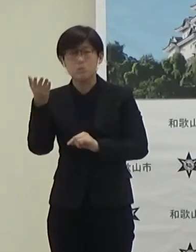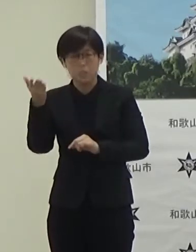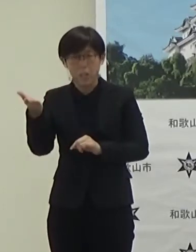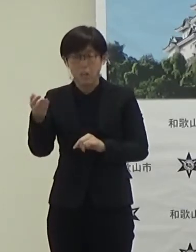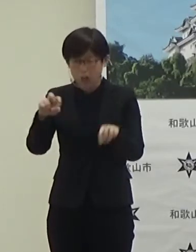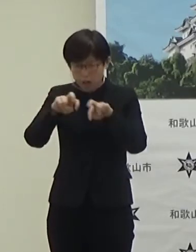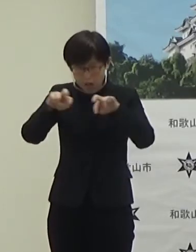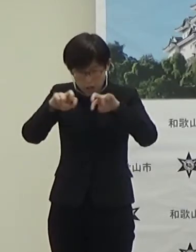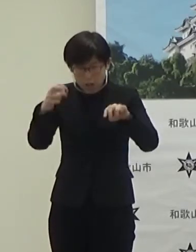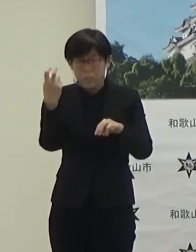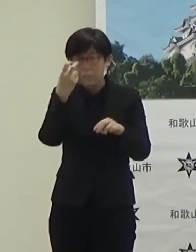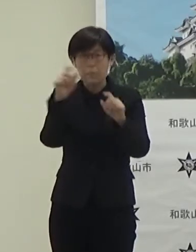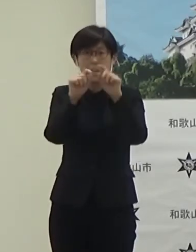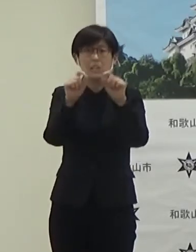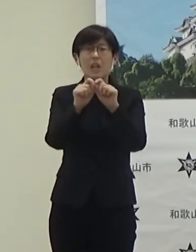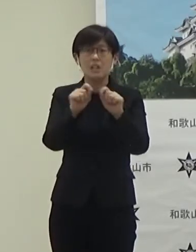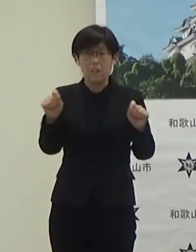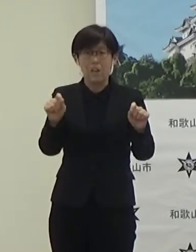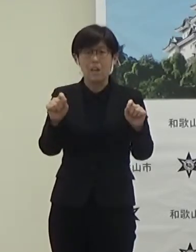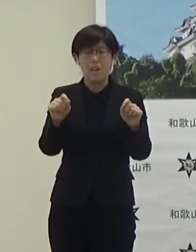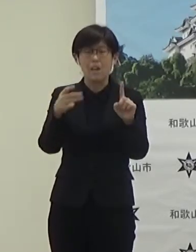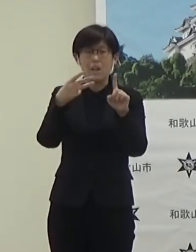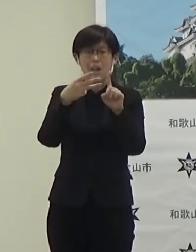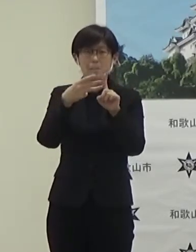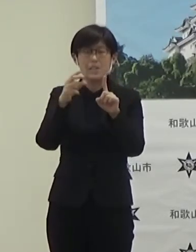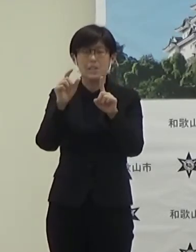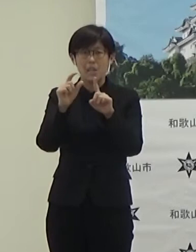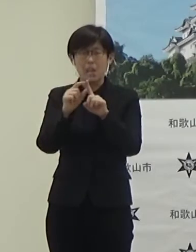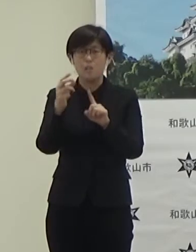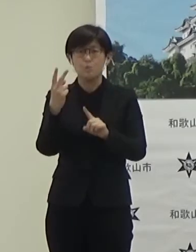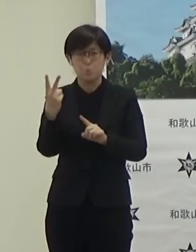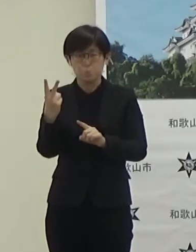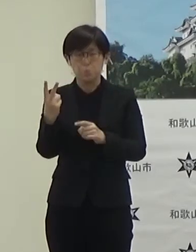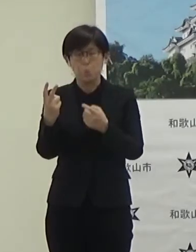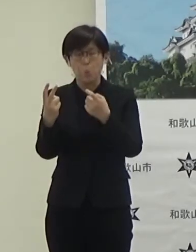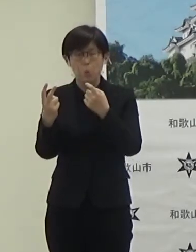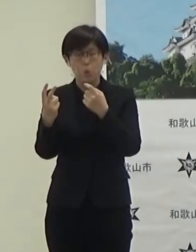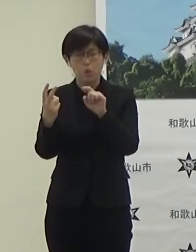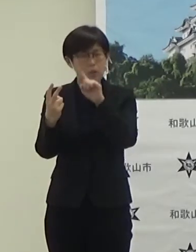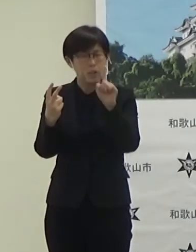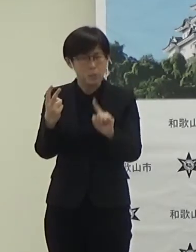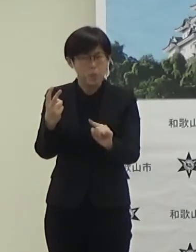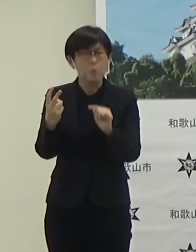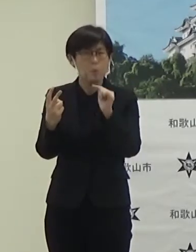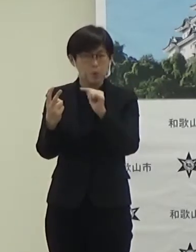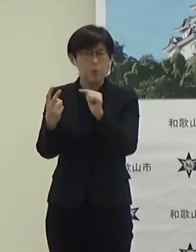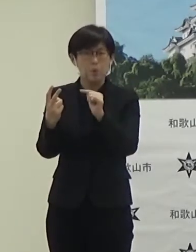BA.2の疑いが、期間はそれぞれとってるんですけど